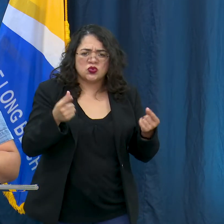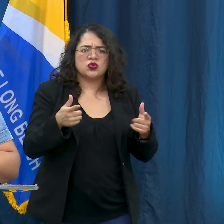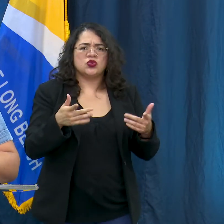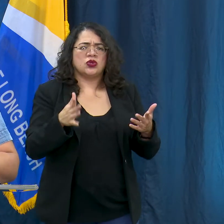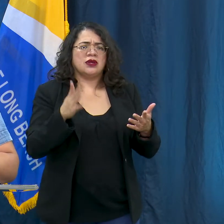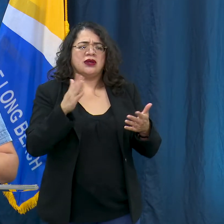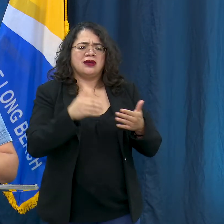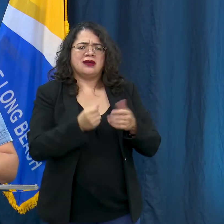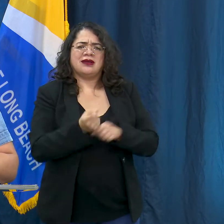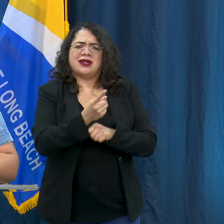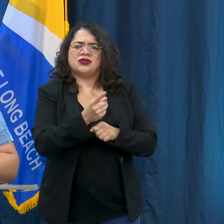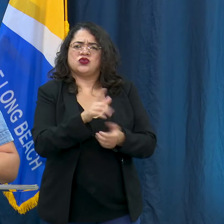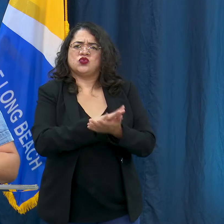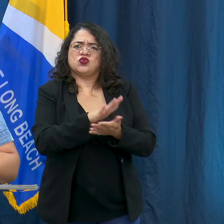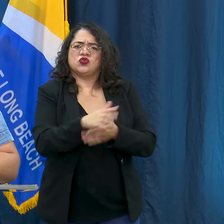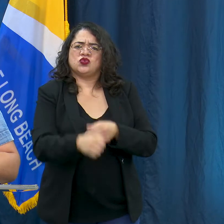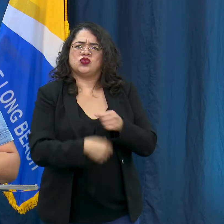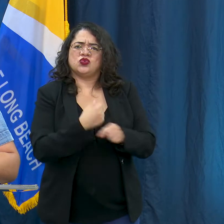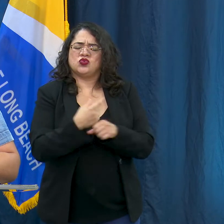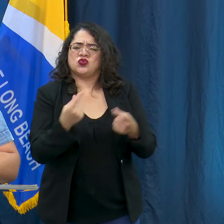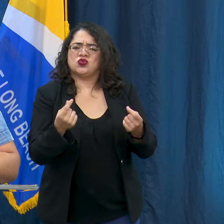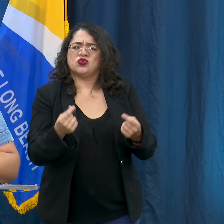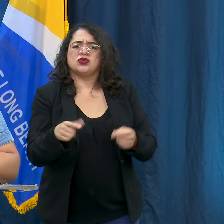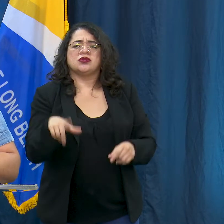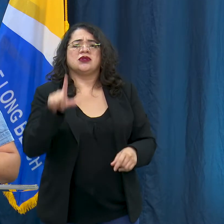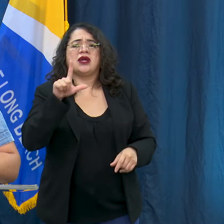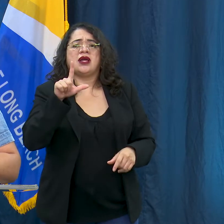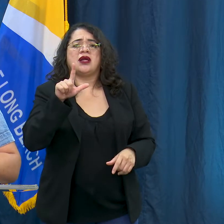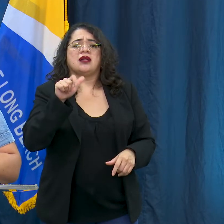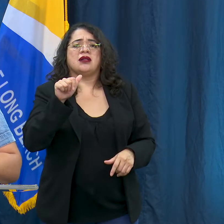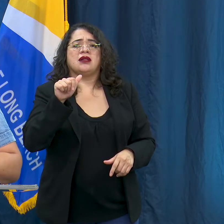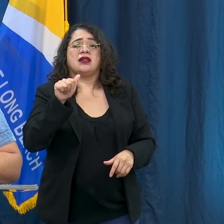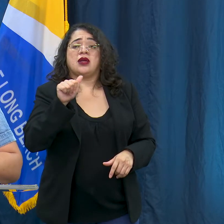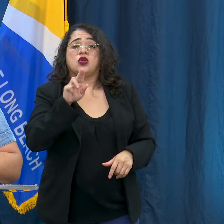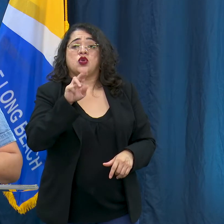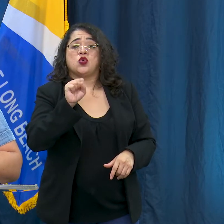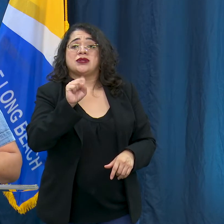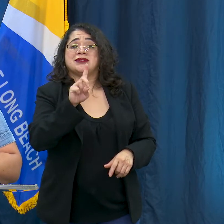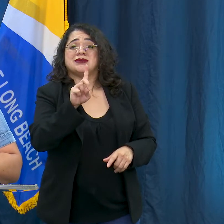scholar también el distrito de scole our unification o con el distrito escolar